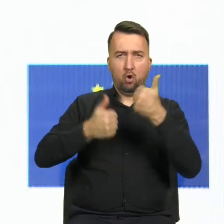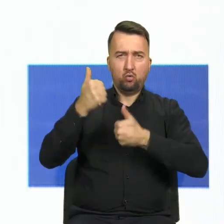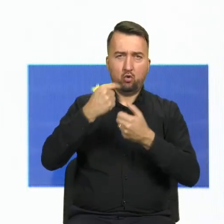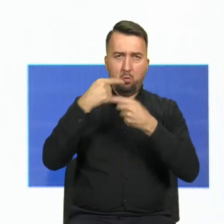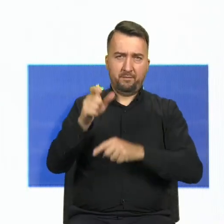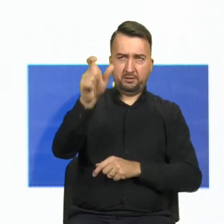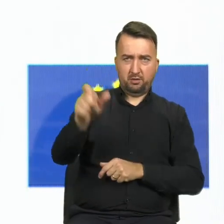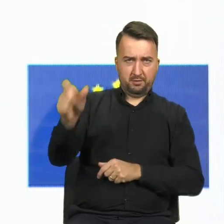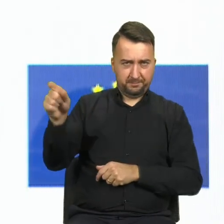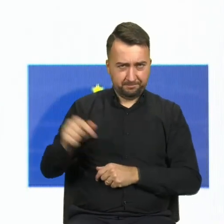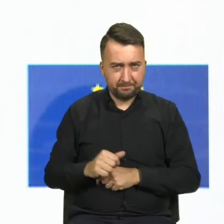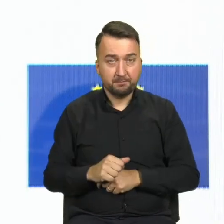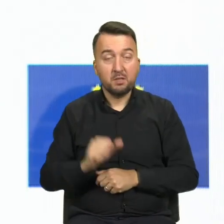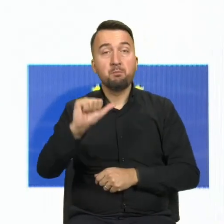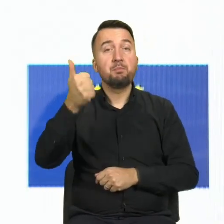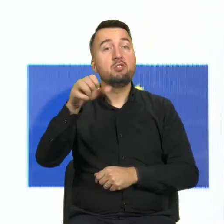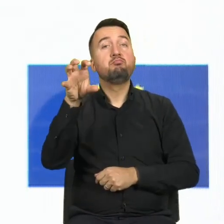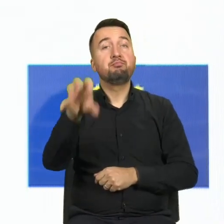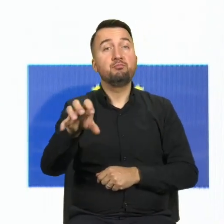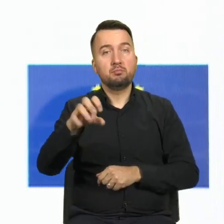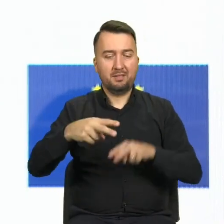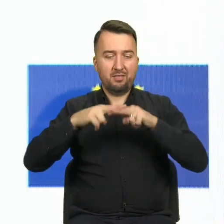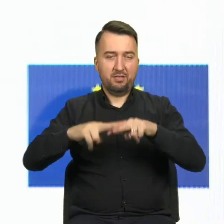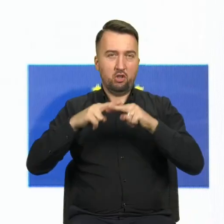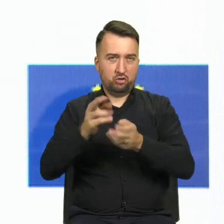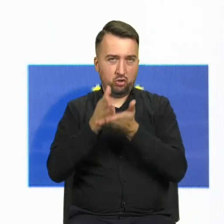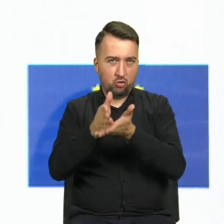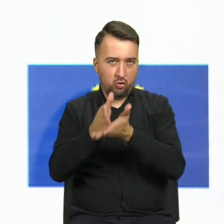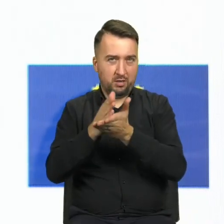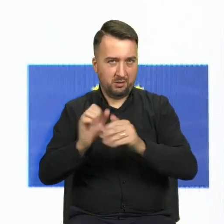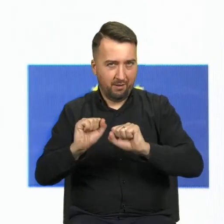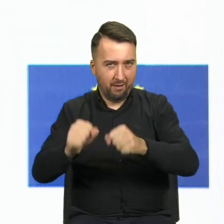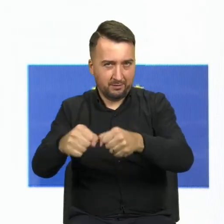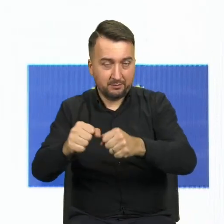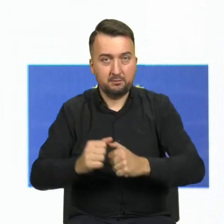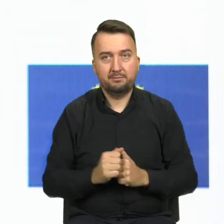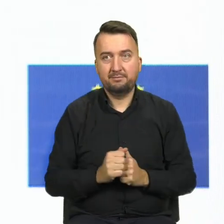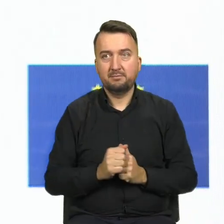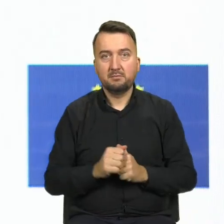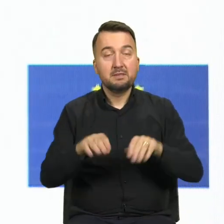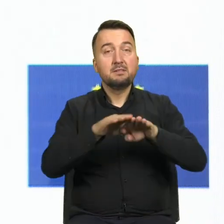Przed nami pierwsza kategoria, narzędzie doradcze w akcji. Zapraszam na scenę Natalię Kłupko,